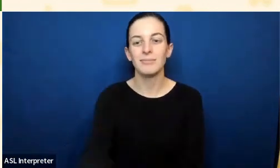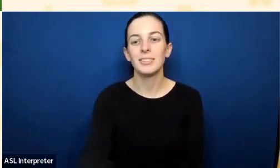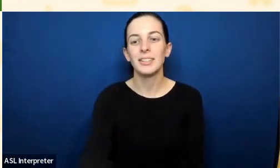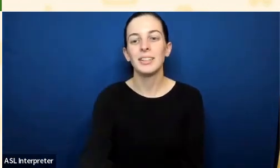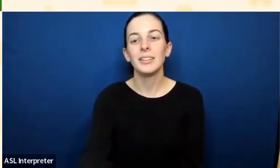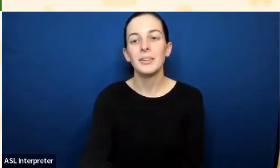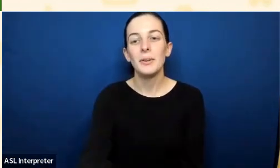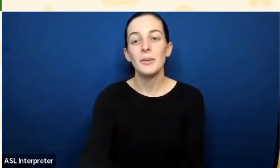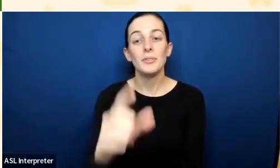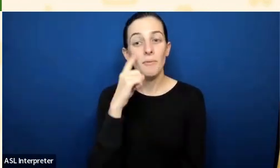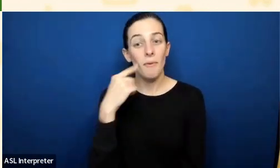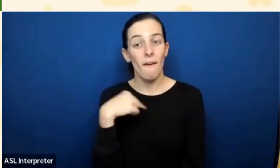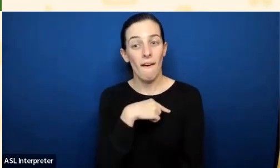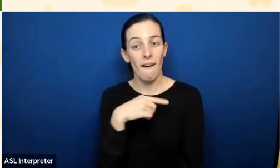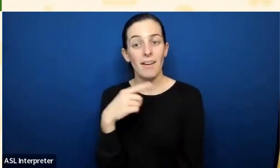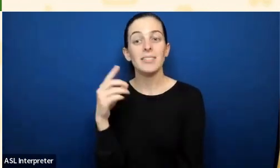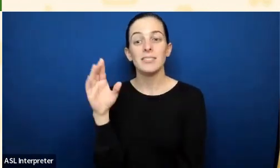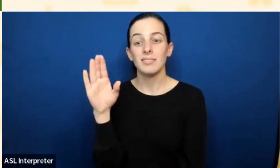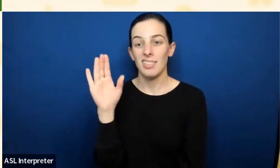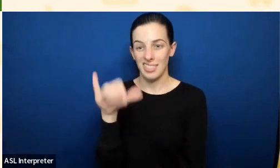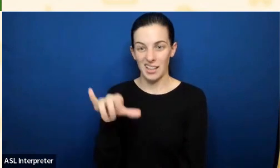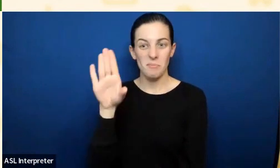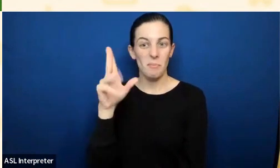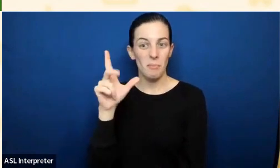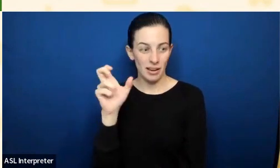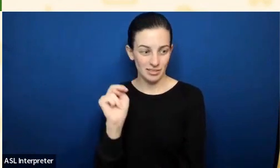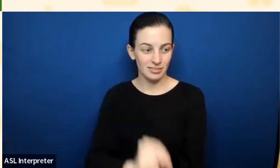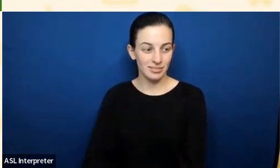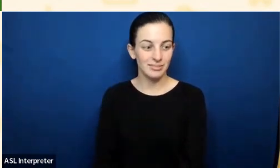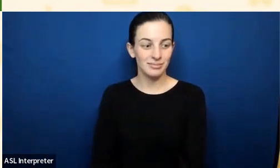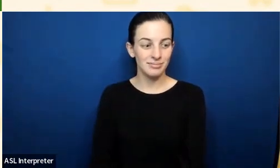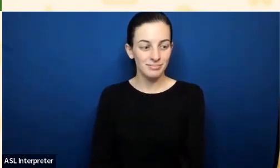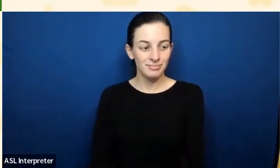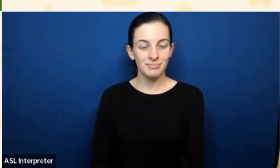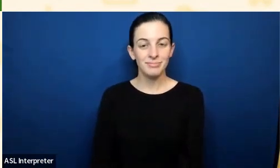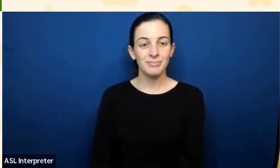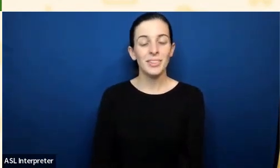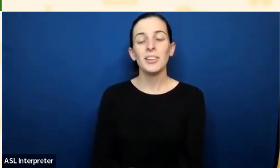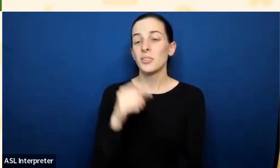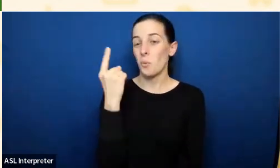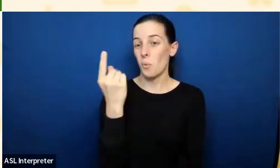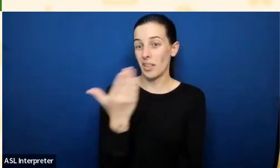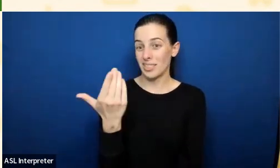Los botones hacen algo cuando se presionan. Eso es lo que buscamos. Tenemos una cosa que estamos activando y desactivando,